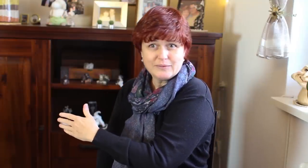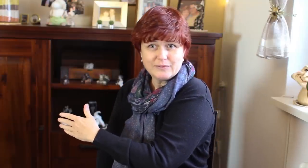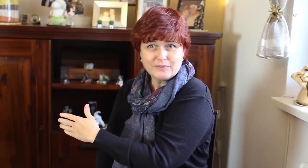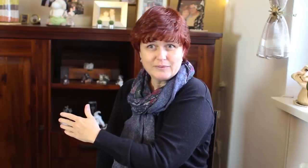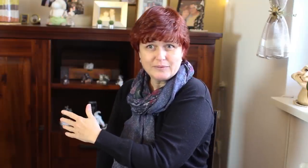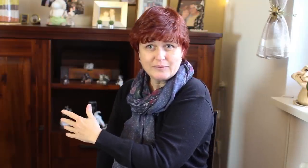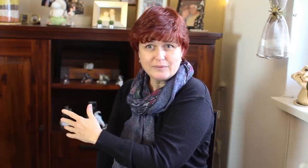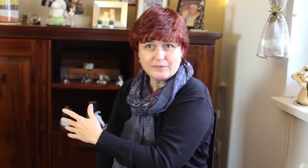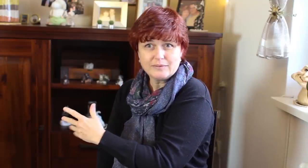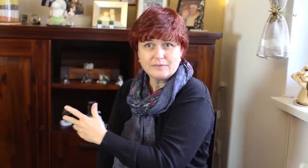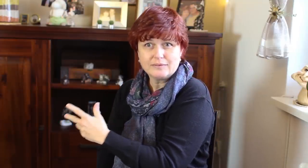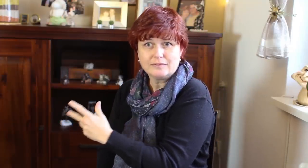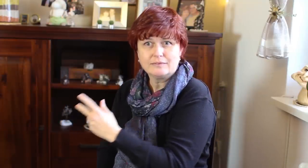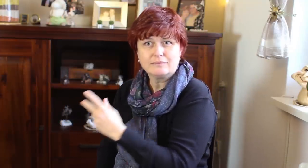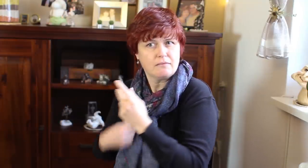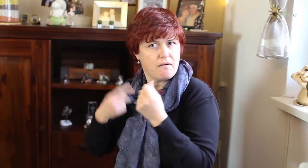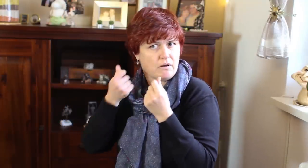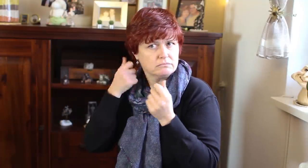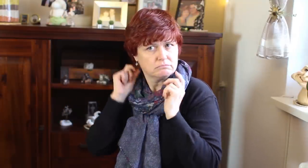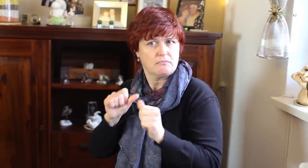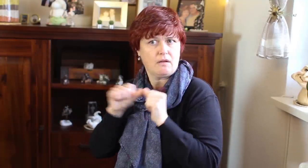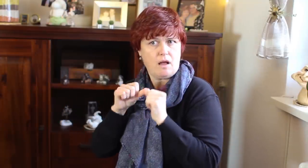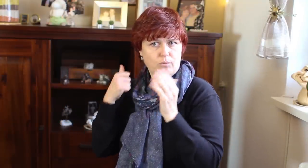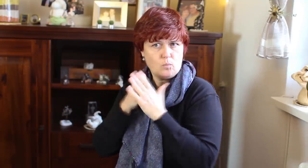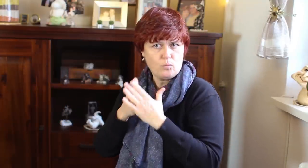Ich bin ganz knapp einem Unfall entgangen!